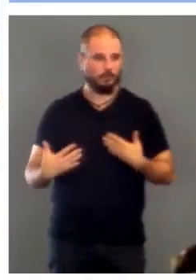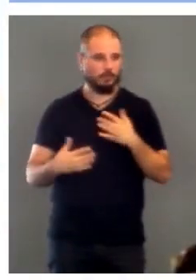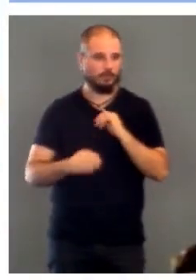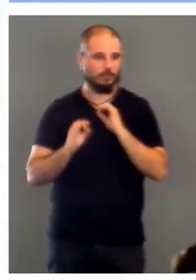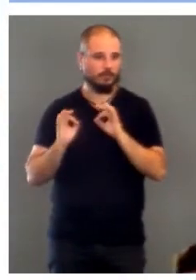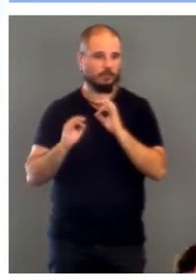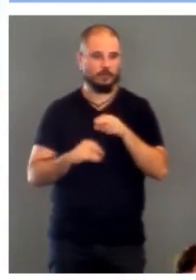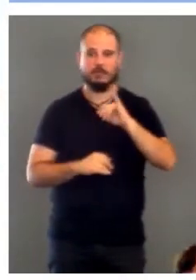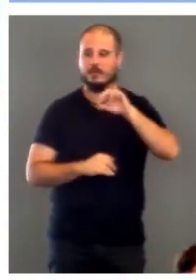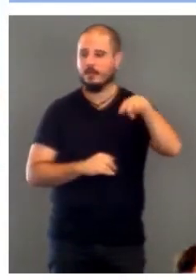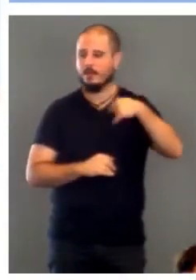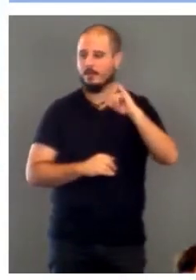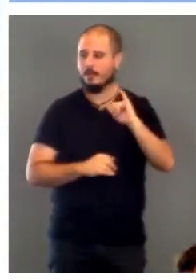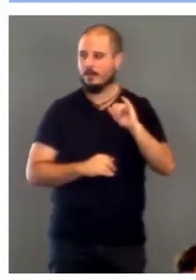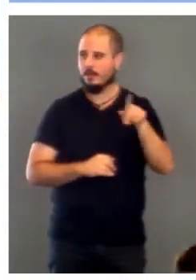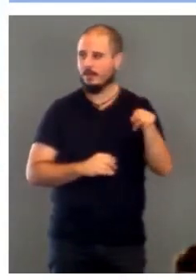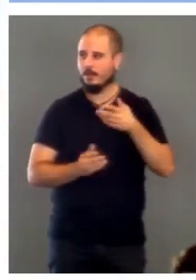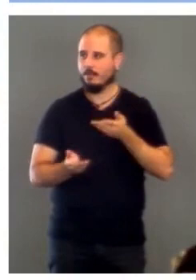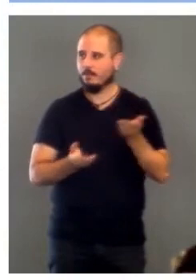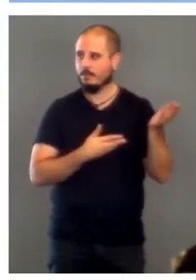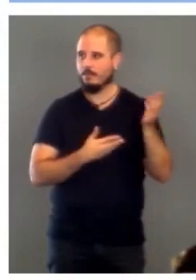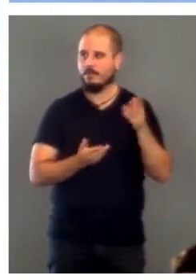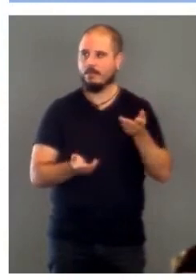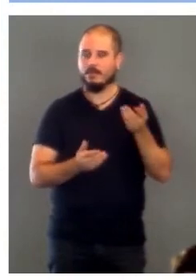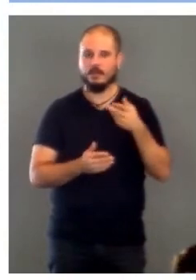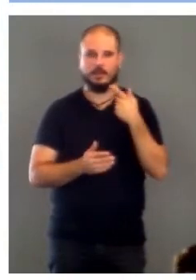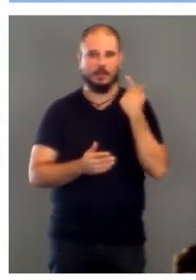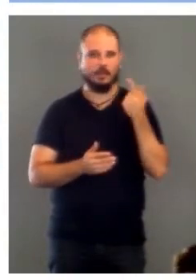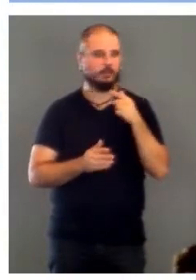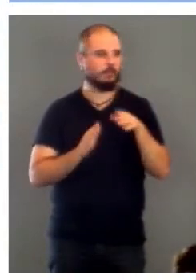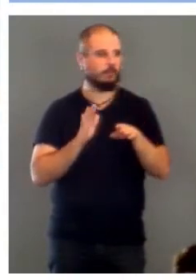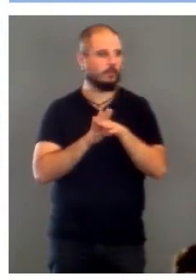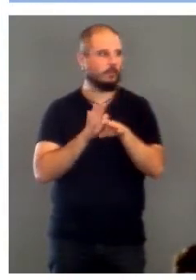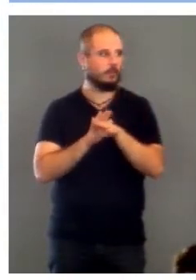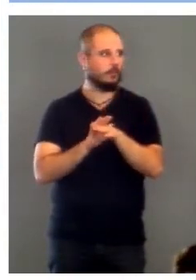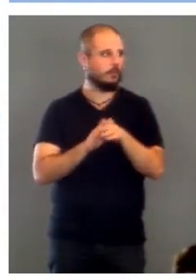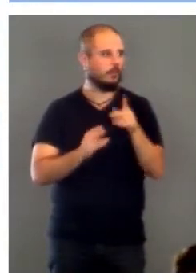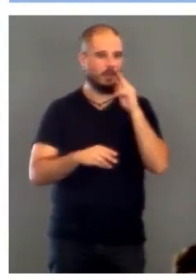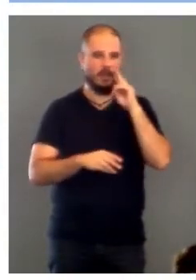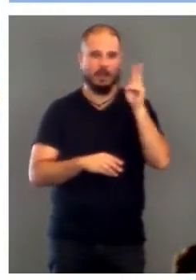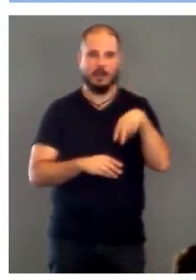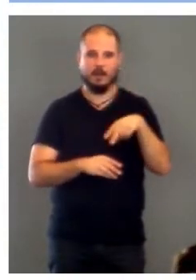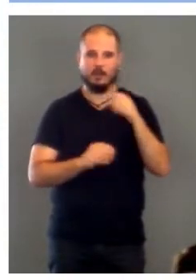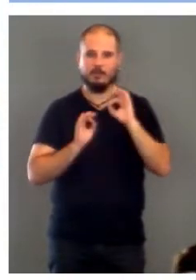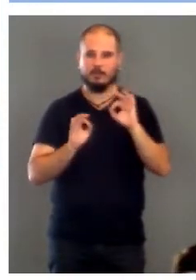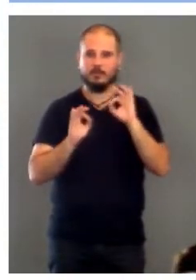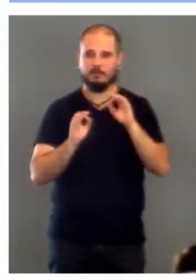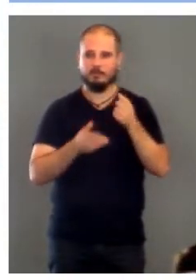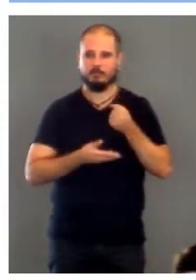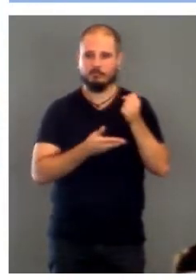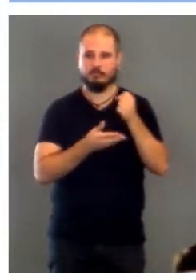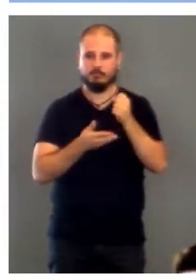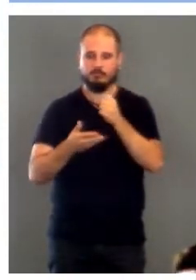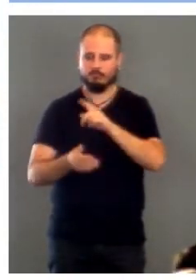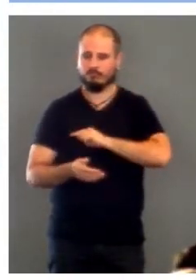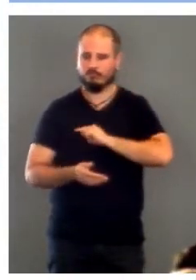Javier me acompañáis otra vez porque es el instante de seguir entregando este reconocimiento tan especial y de verdad Tan sentido En primer lugar